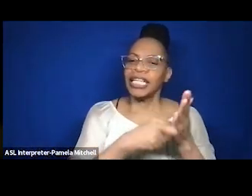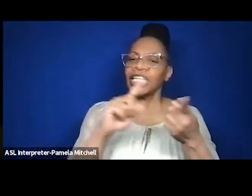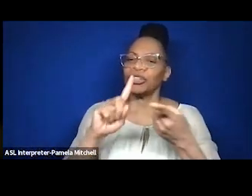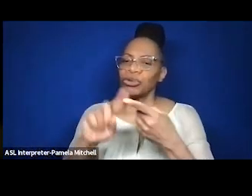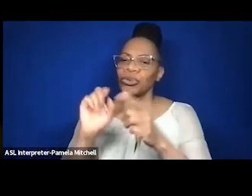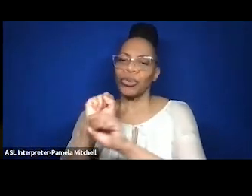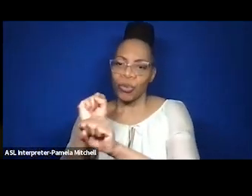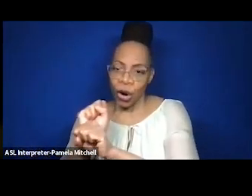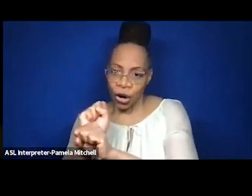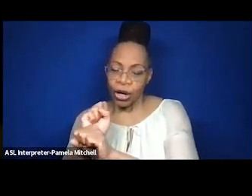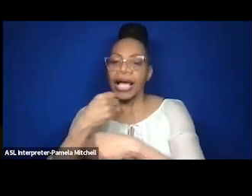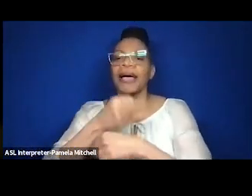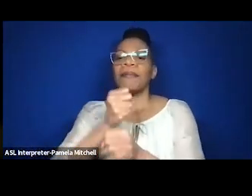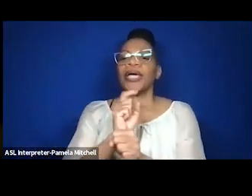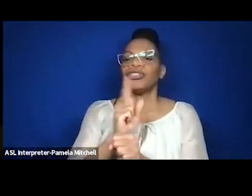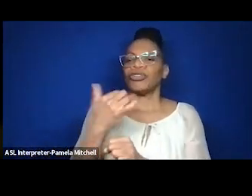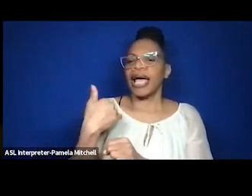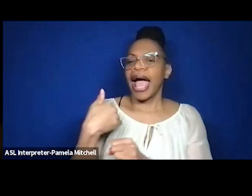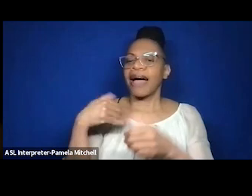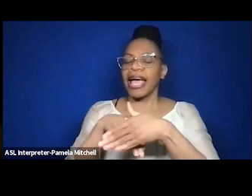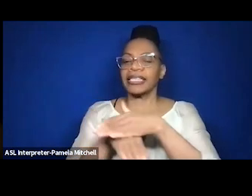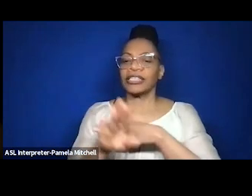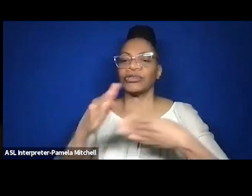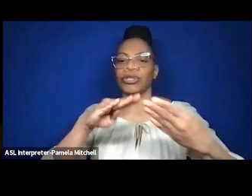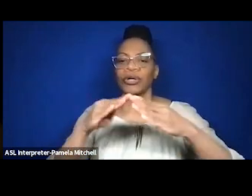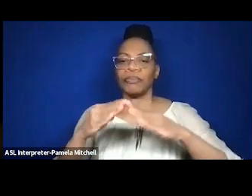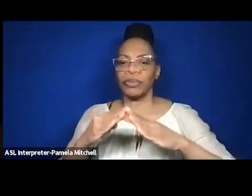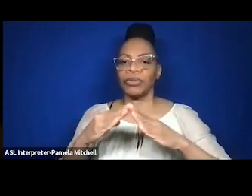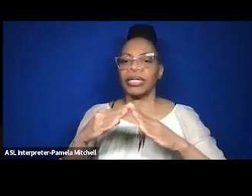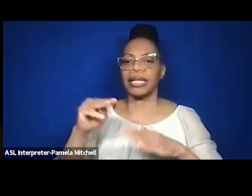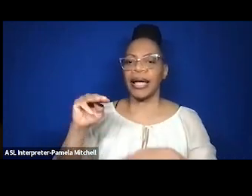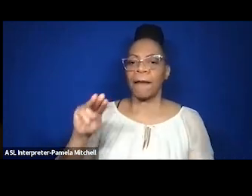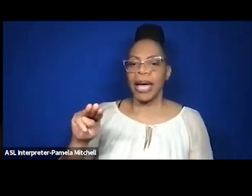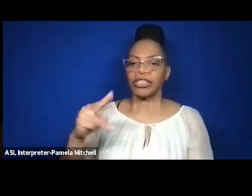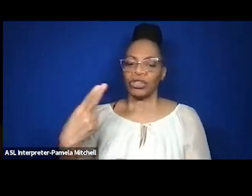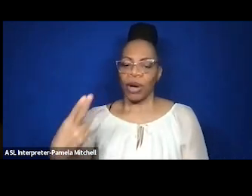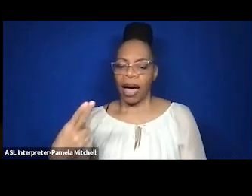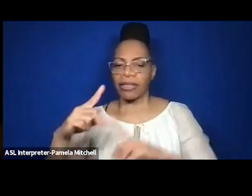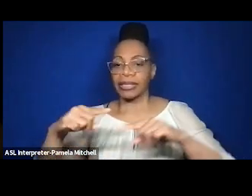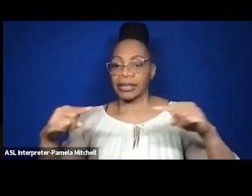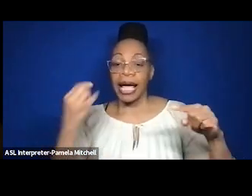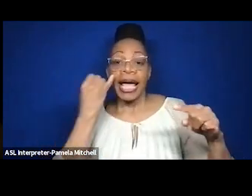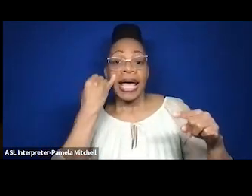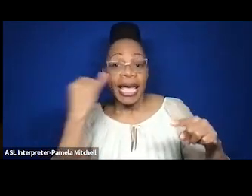a la salud mental comunitaria, etc. Si es una denegación, revisamos las opciones